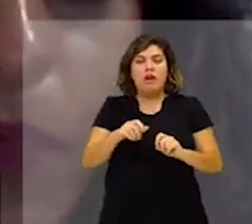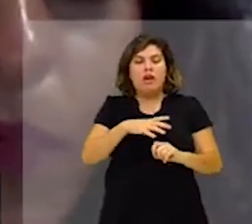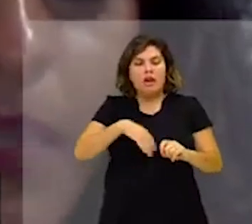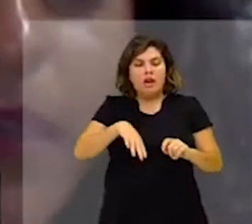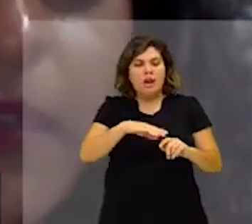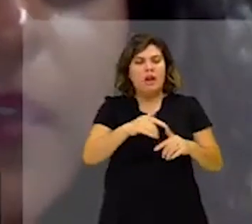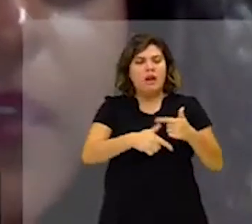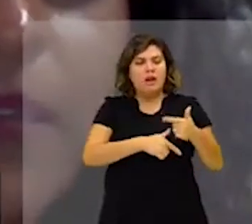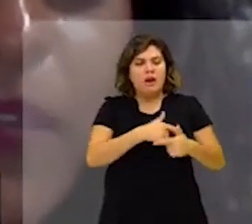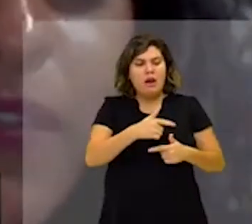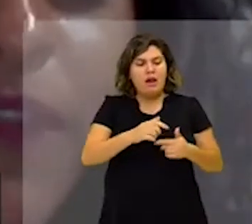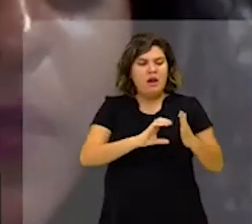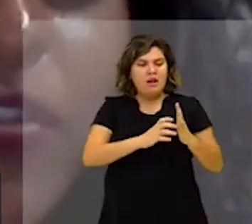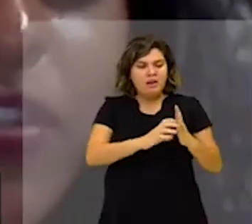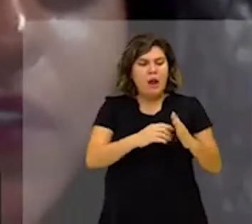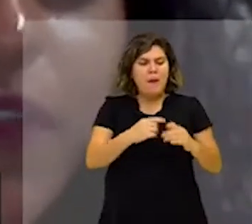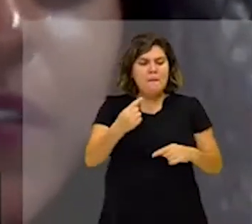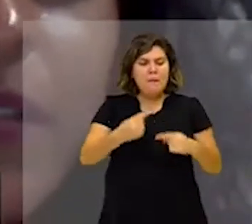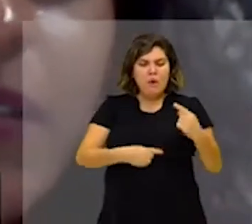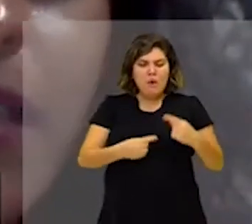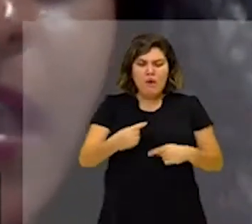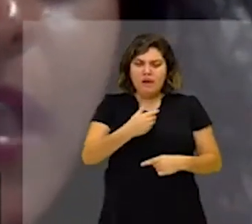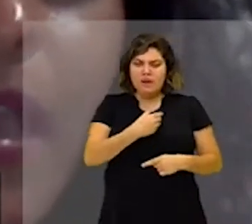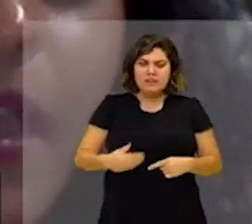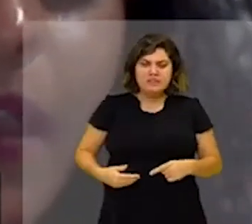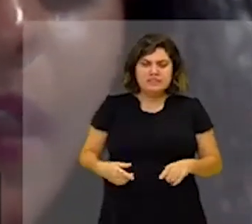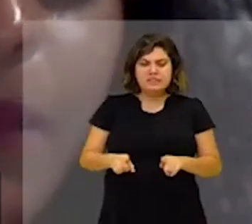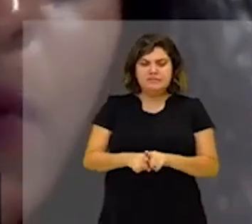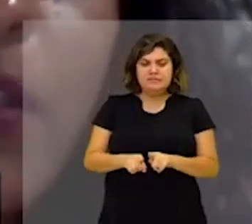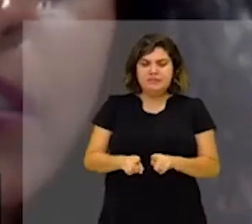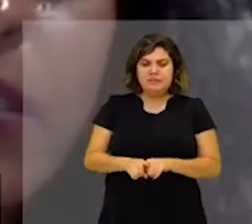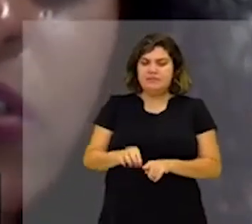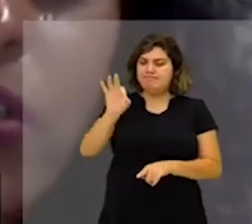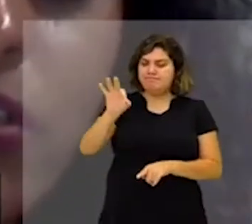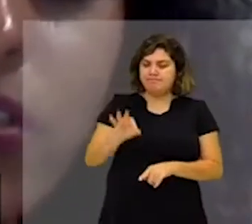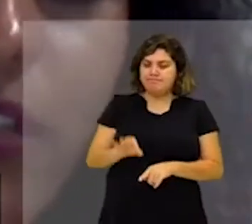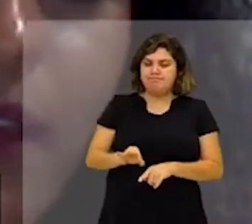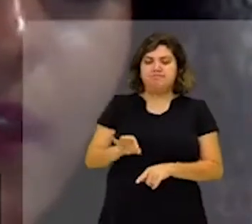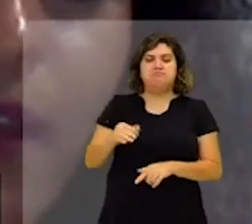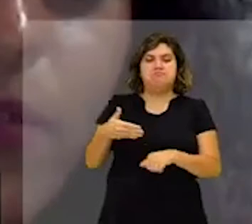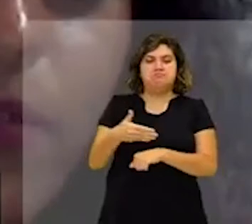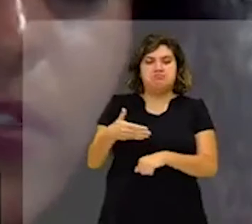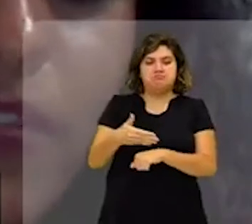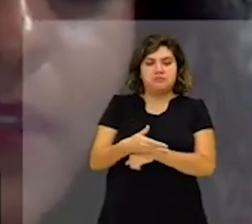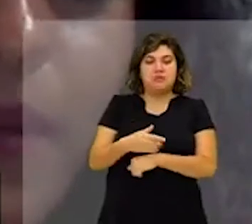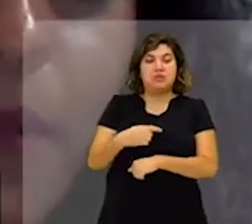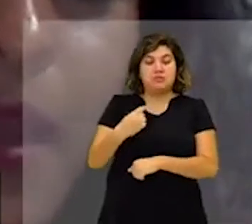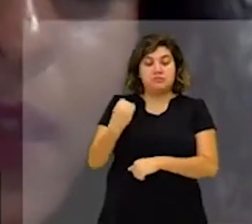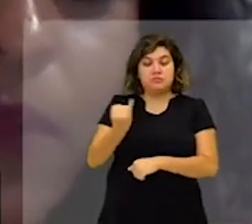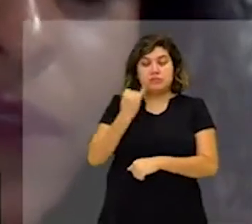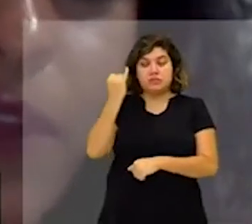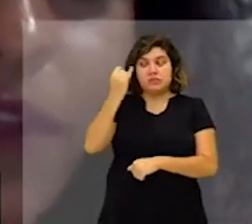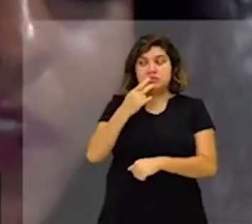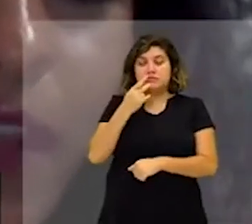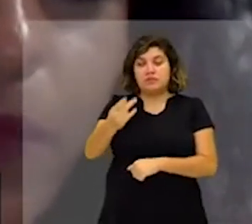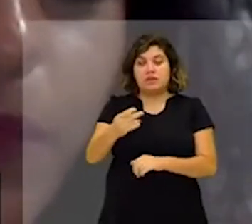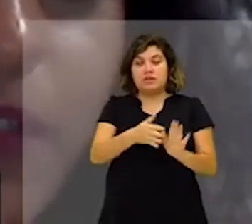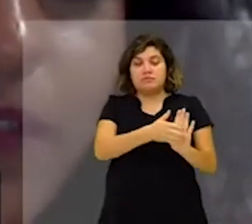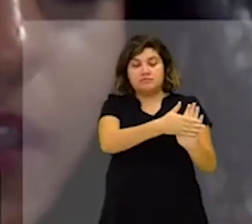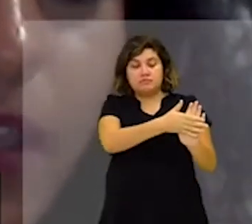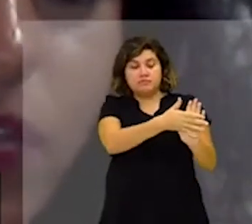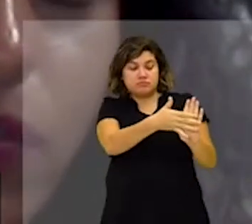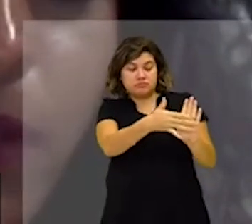públicas e ações afirmativas importante a gente está cabra desse trabalho que foi feito por esse